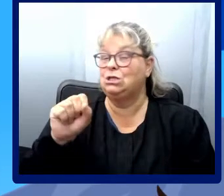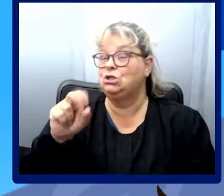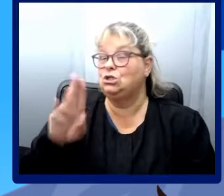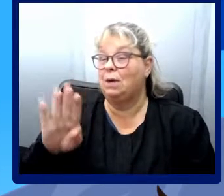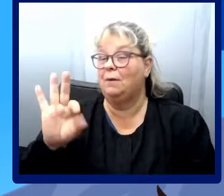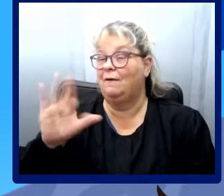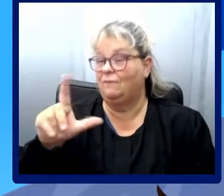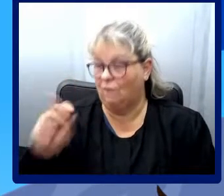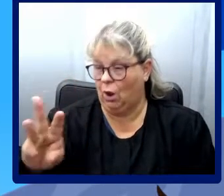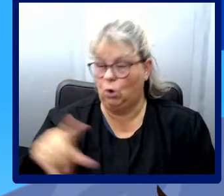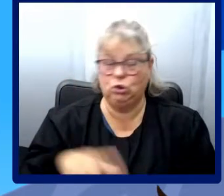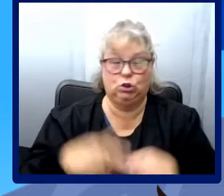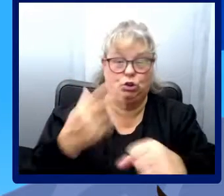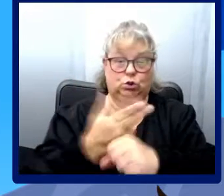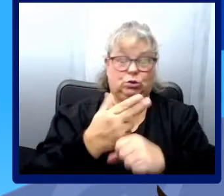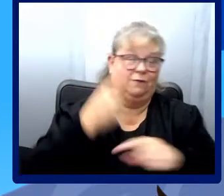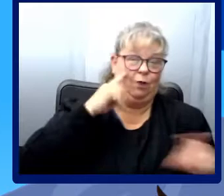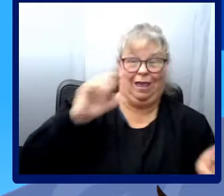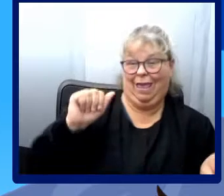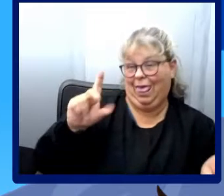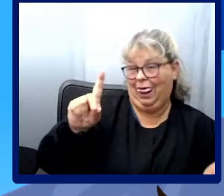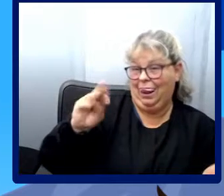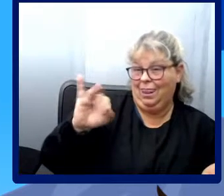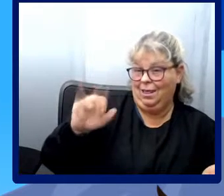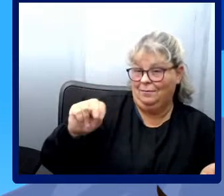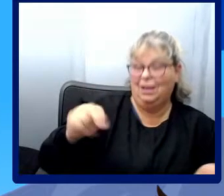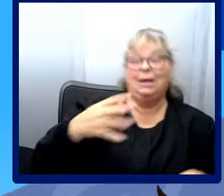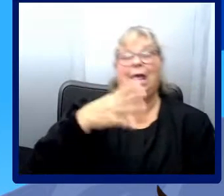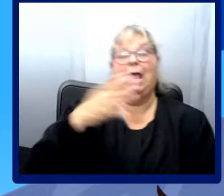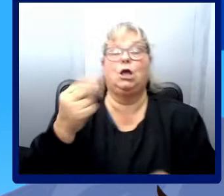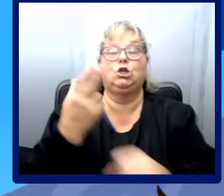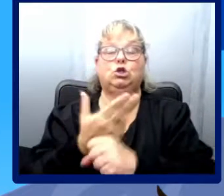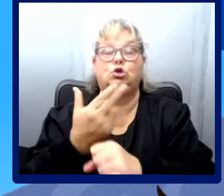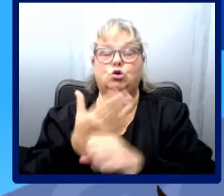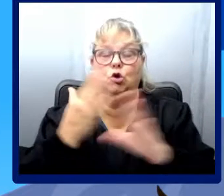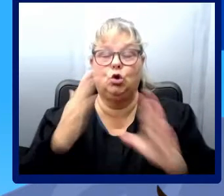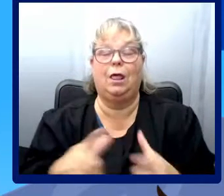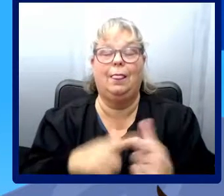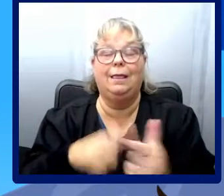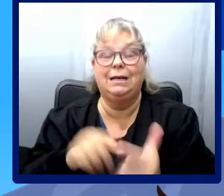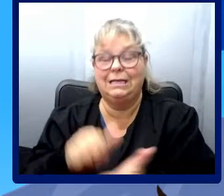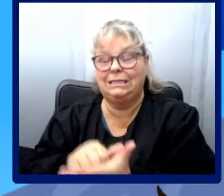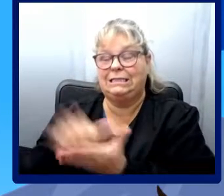y usuarios finales sobre lo ocurrido y envía esa información a la lista de destinatarios en el tipo